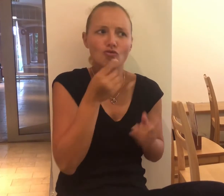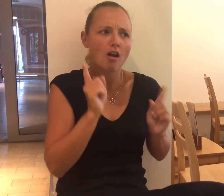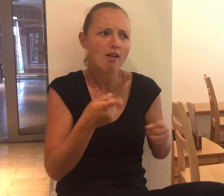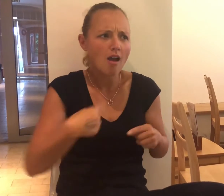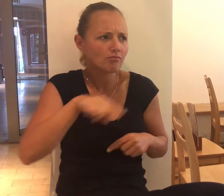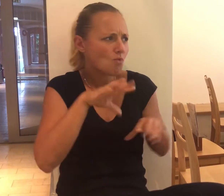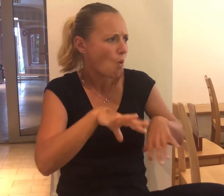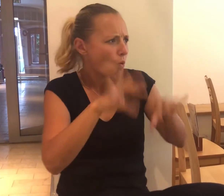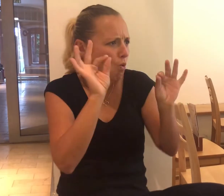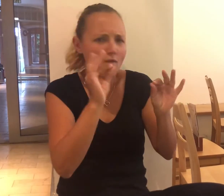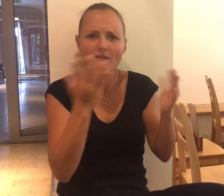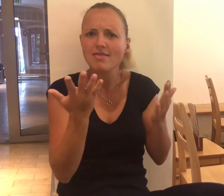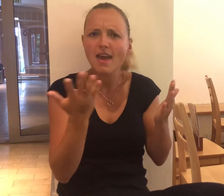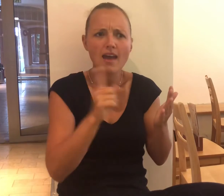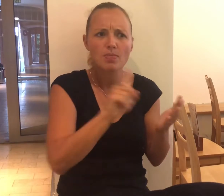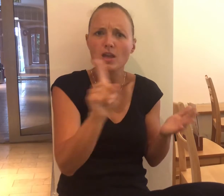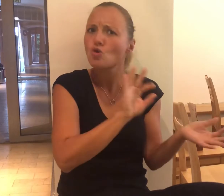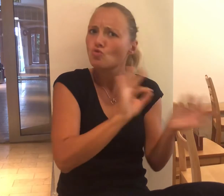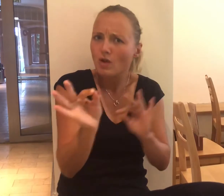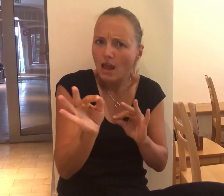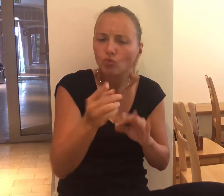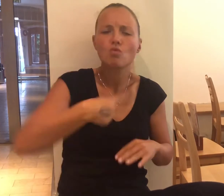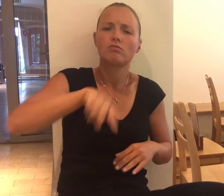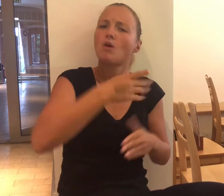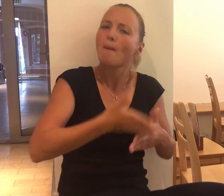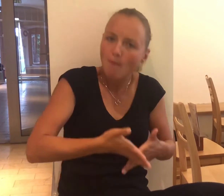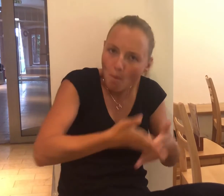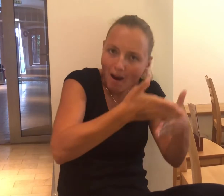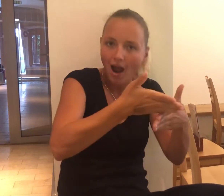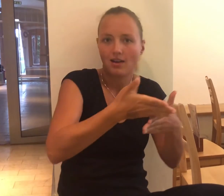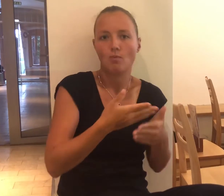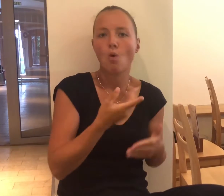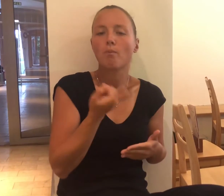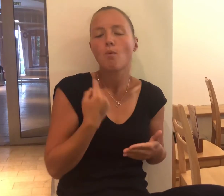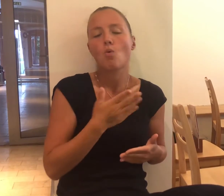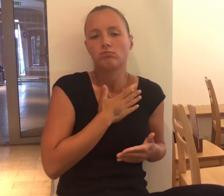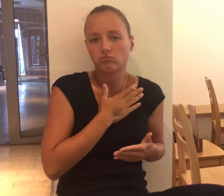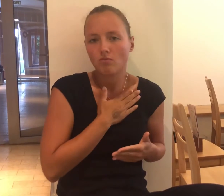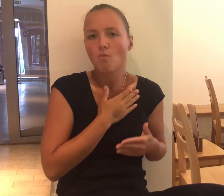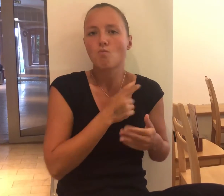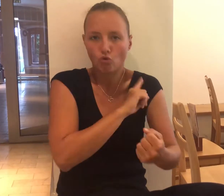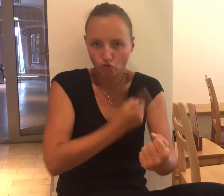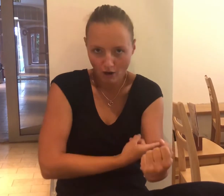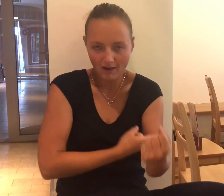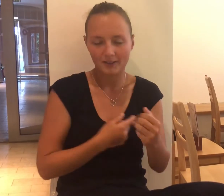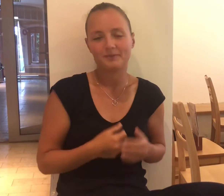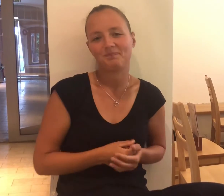Če ugotovimo, da nekaj ni v redu, pomagajmo po svojih najboljših močeh.